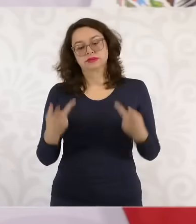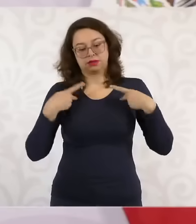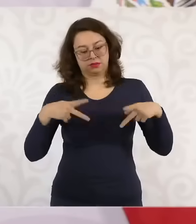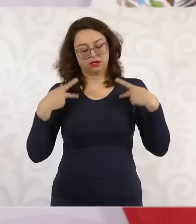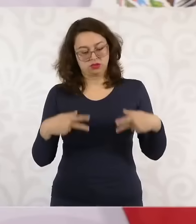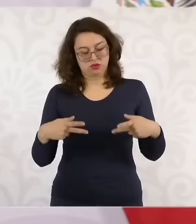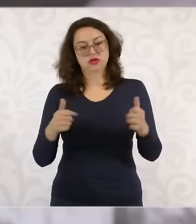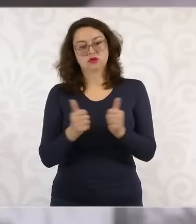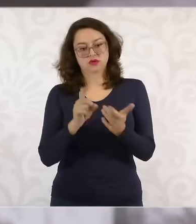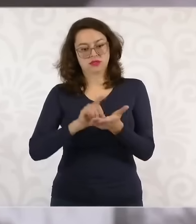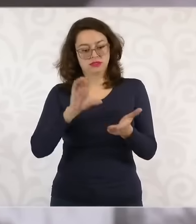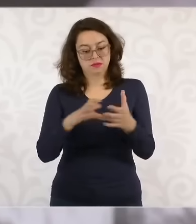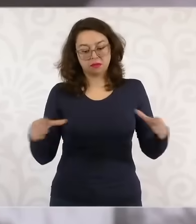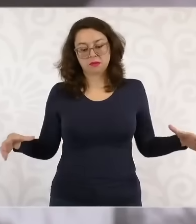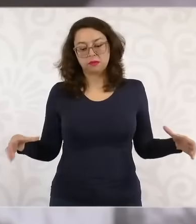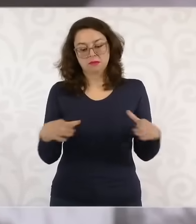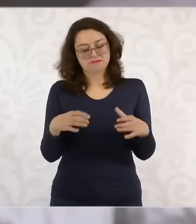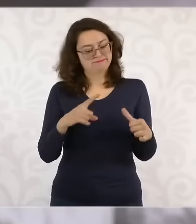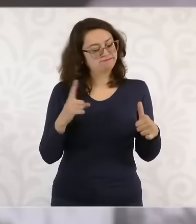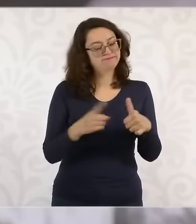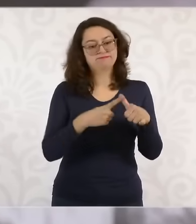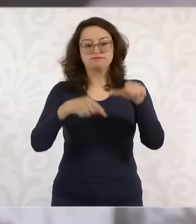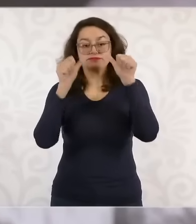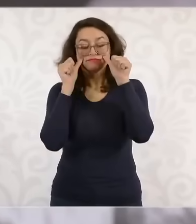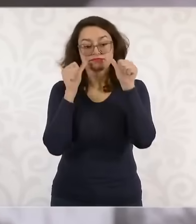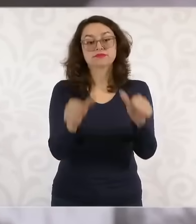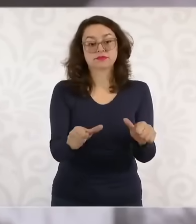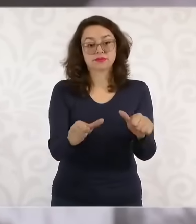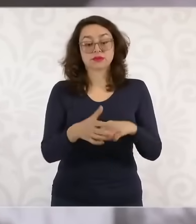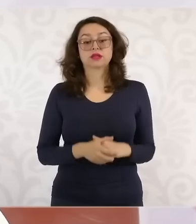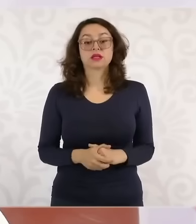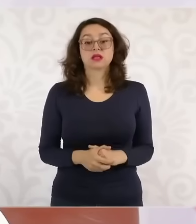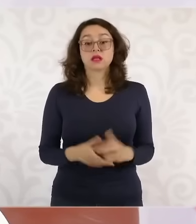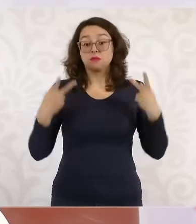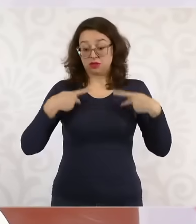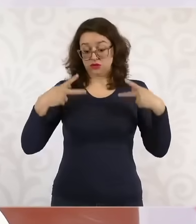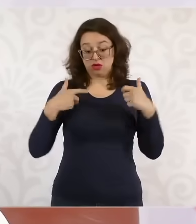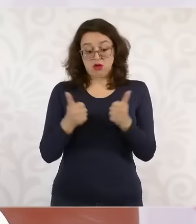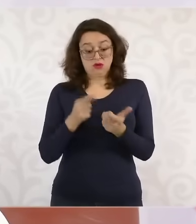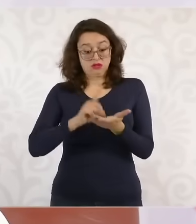este grupo de la población, que las personas alcancen su mayor autonomía e independencia.